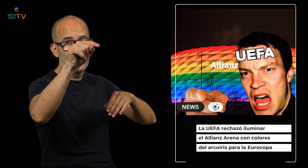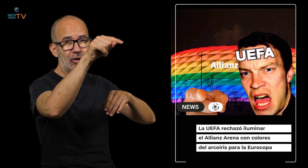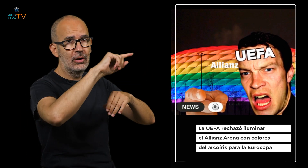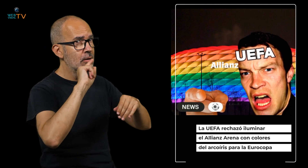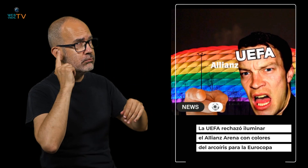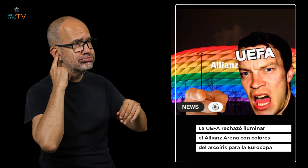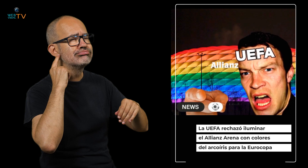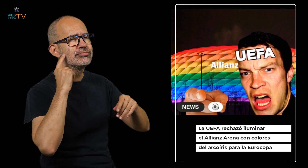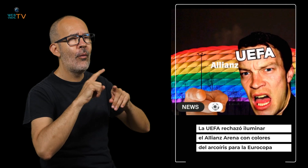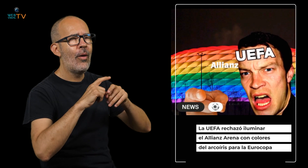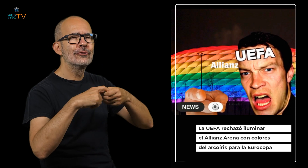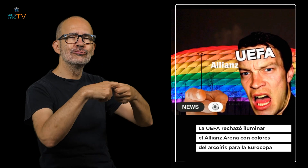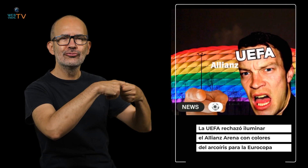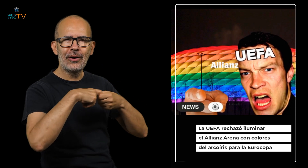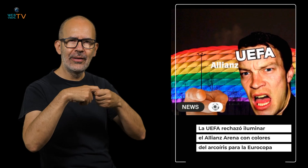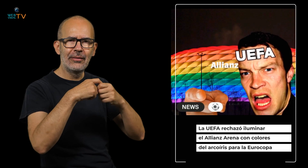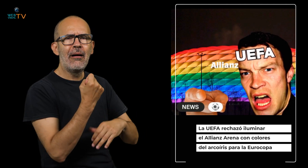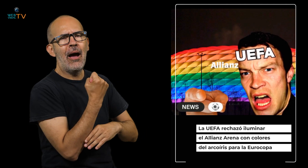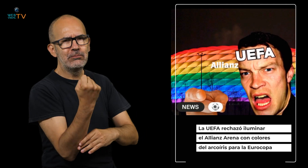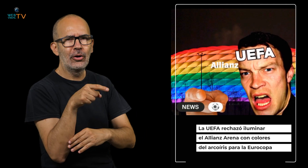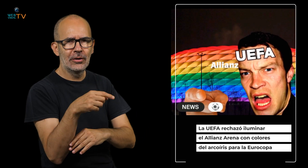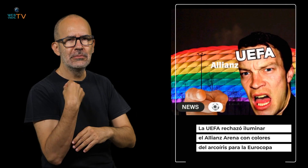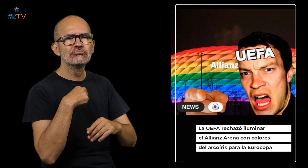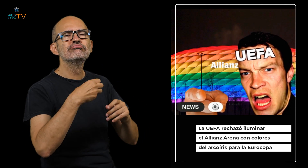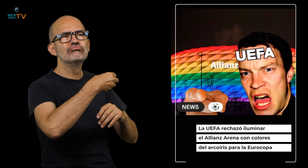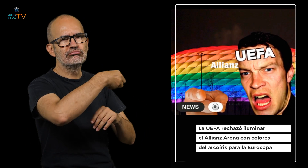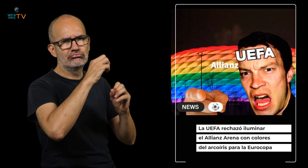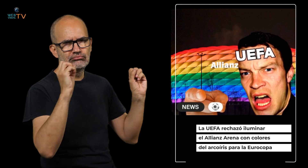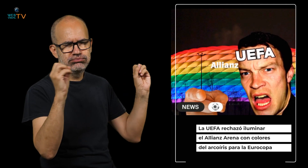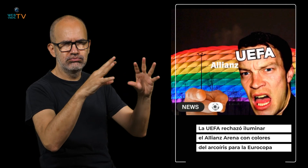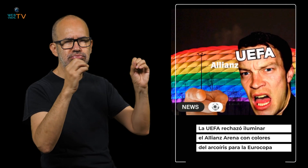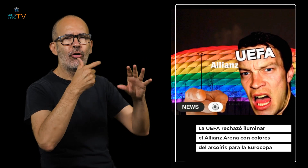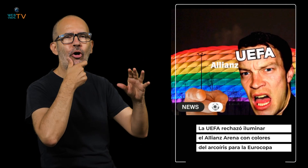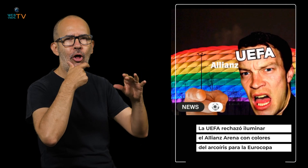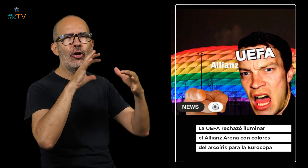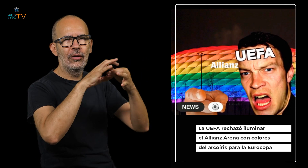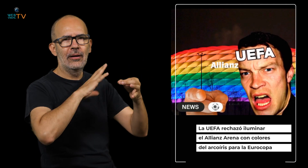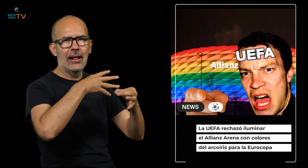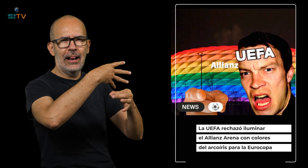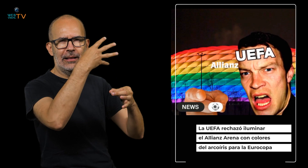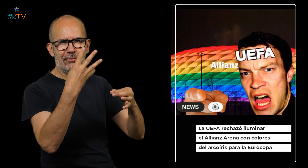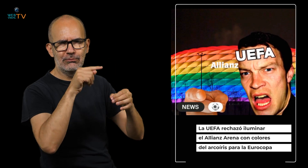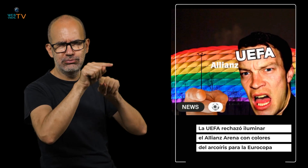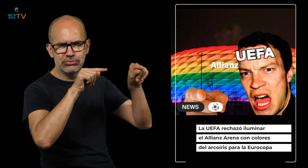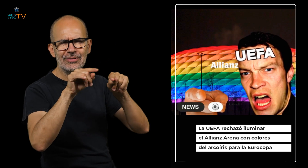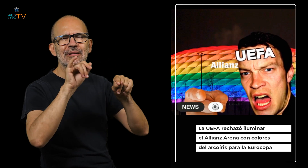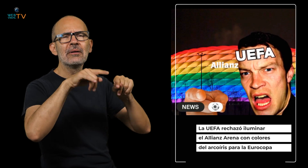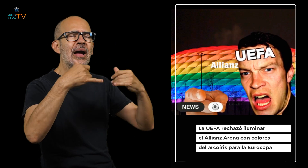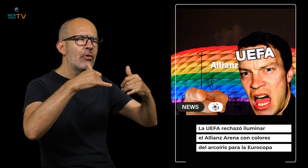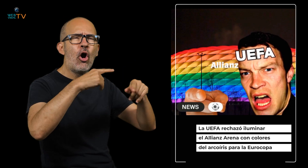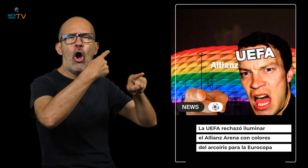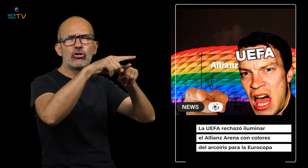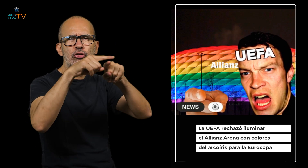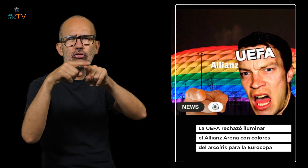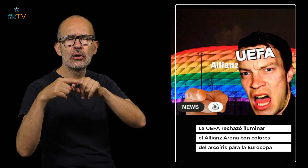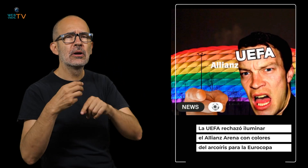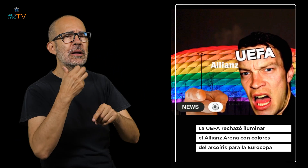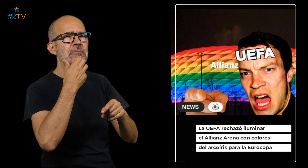como apoyo al colectivo LGTBI+, también otros campos de fútbol de otras ciudades